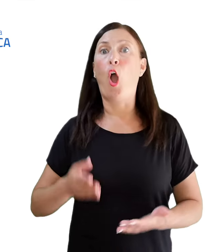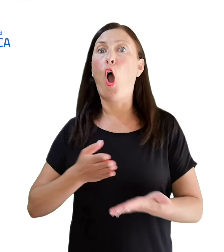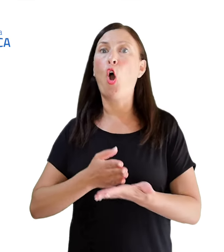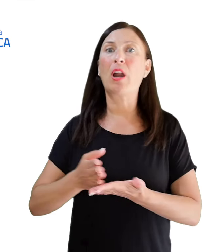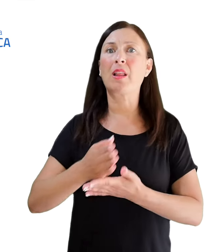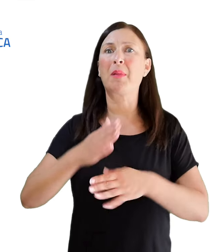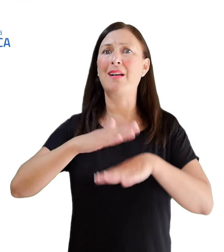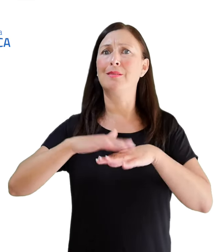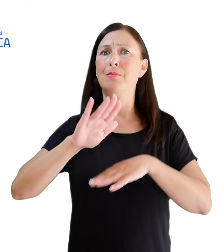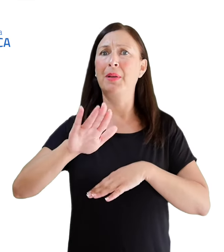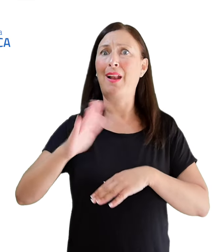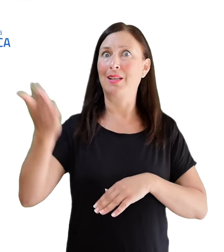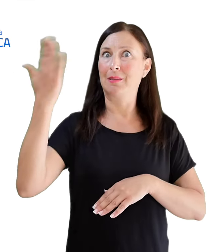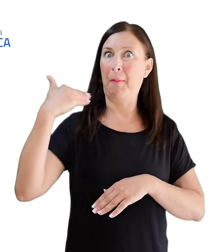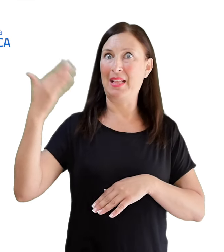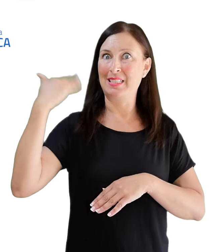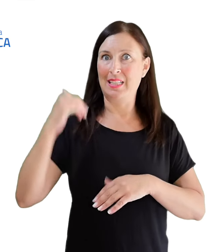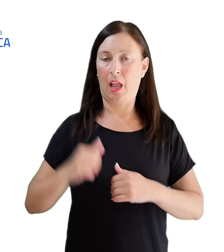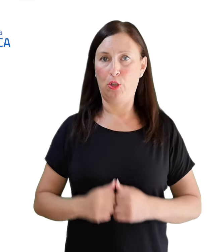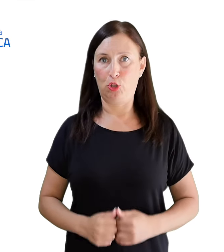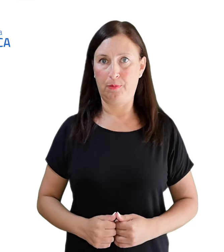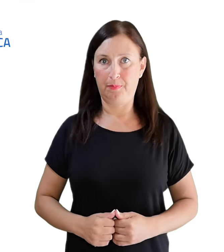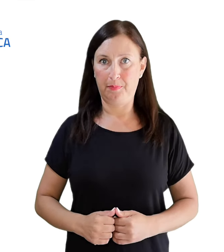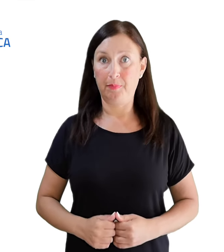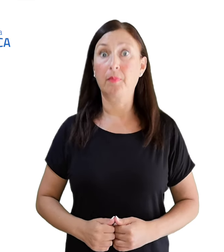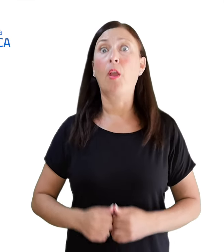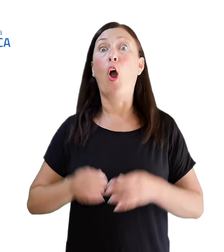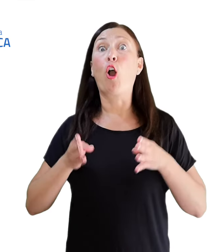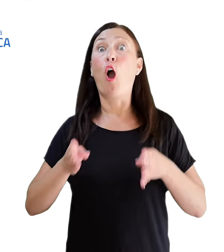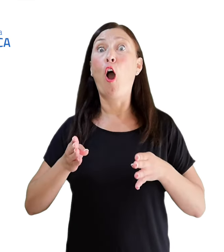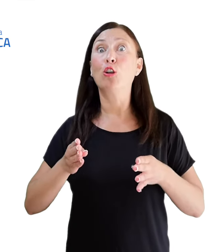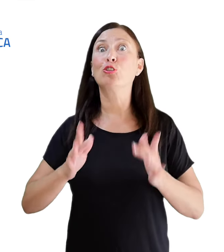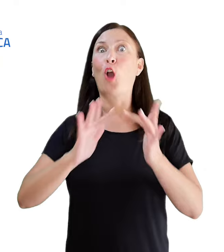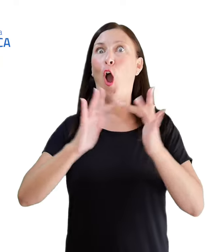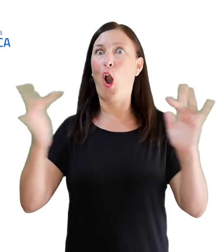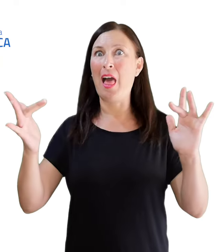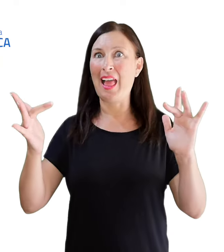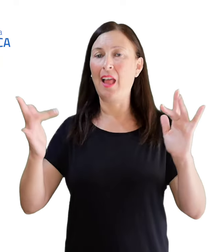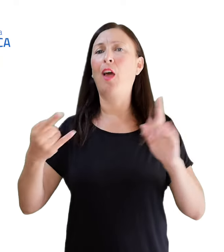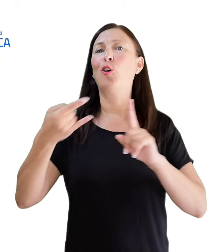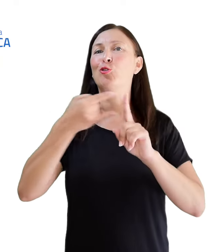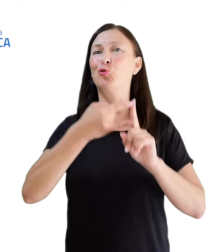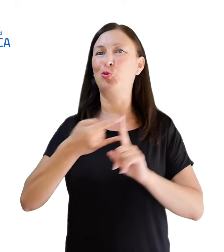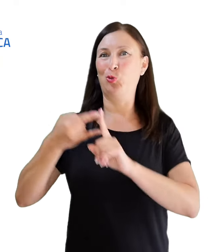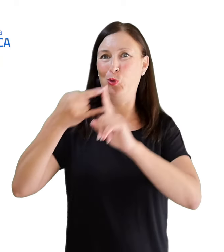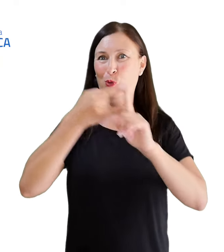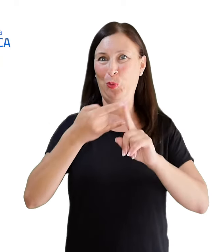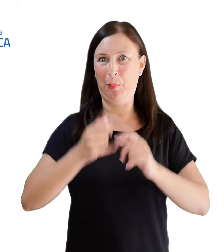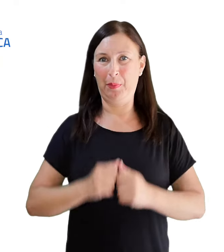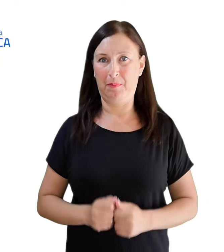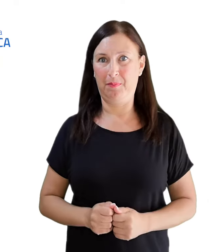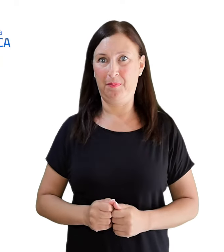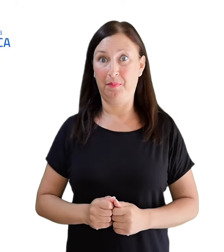Orientamento sulla base delle esperienze passate Corsi completamente on line attraverso Zoom